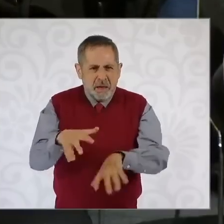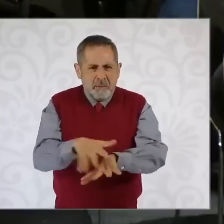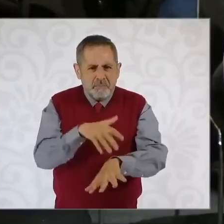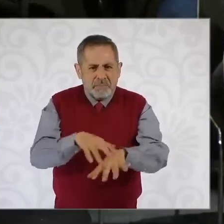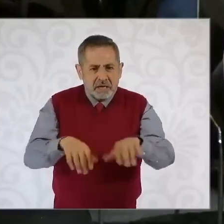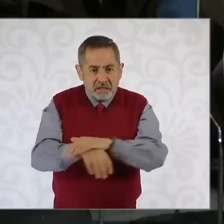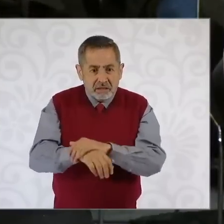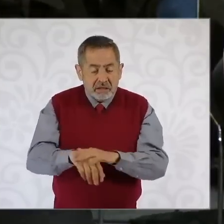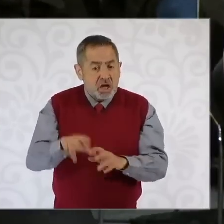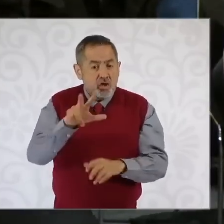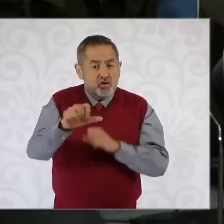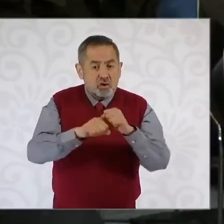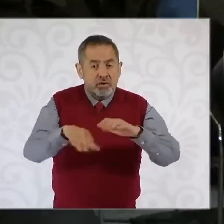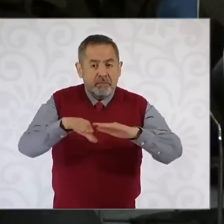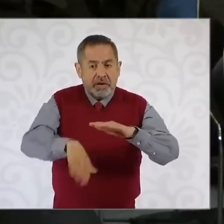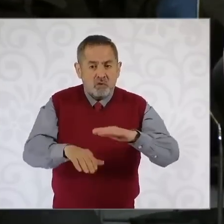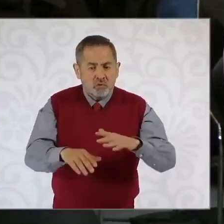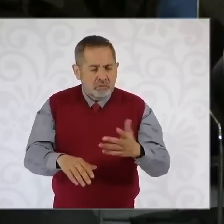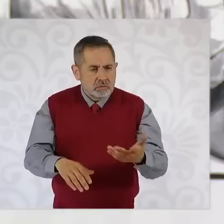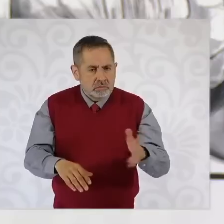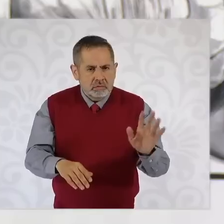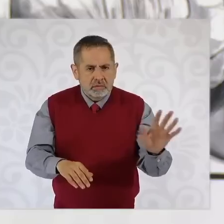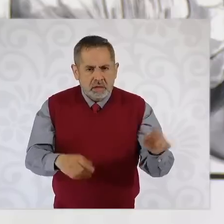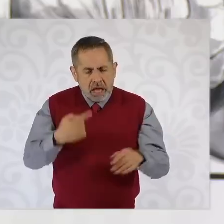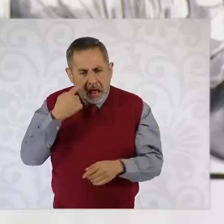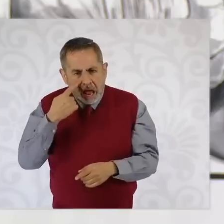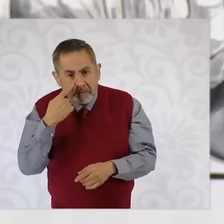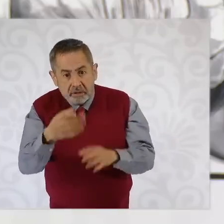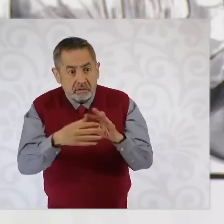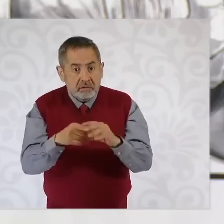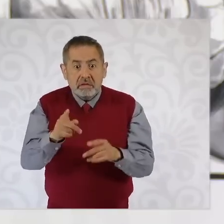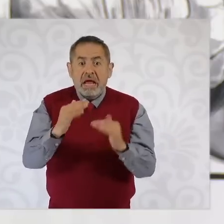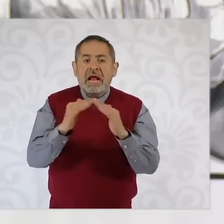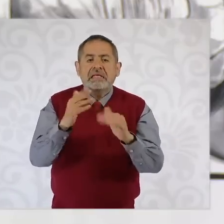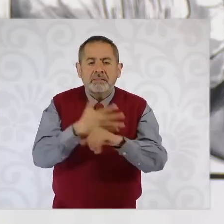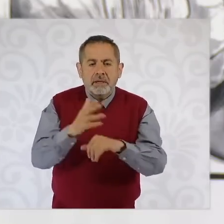de edad Por eso hay que ver De que se trata porque pero es de la Casa Blanca hay que ver ahorita de